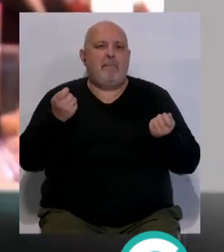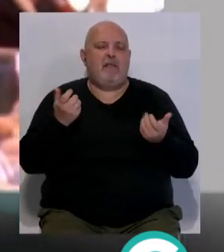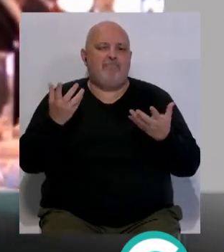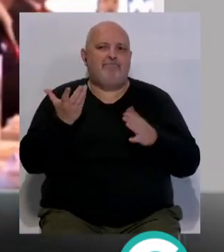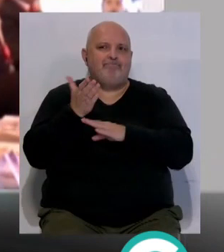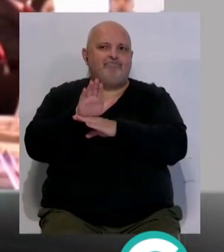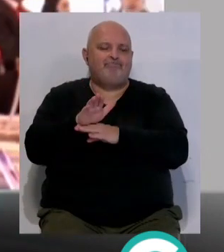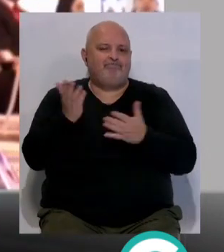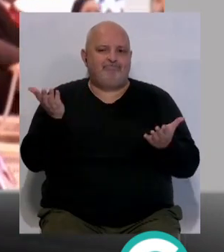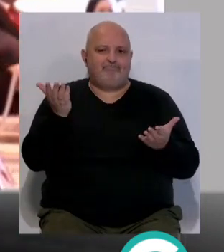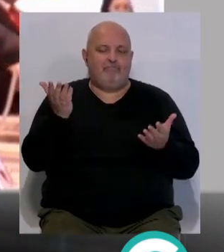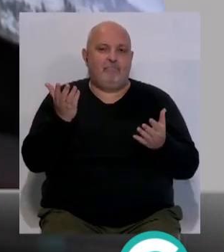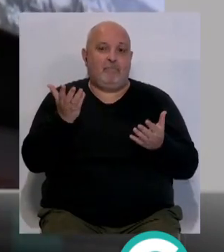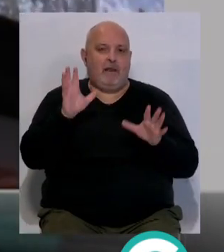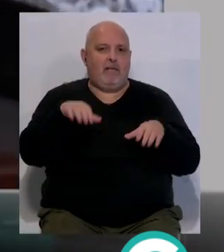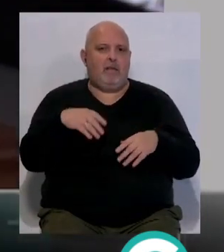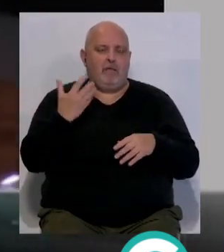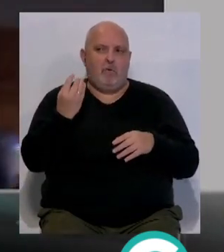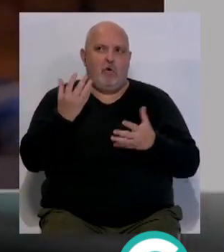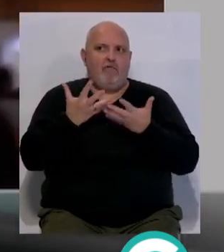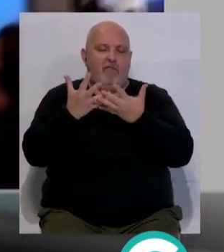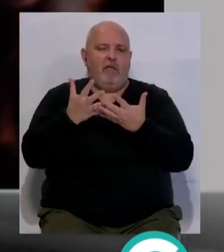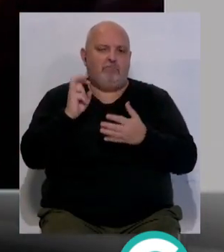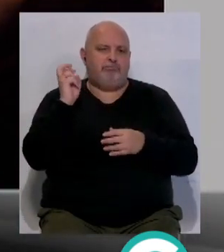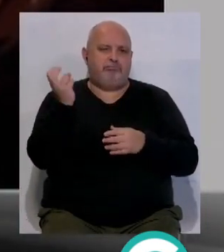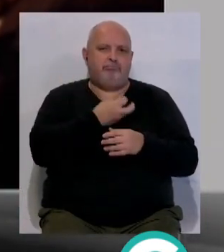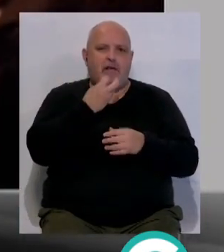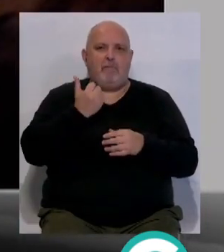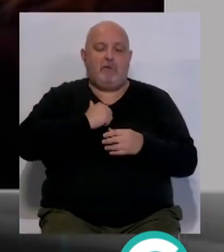presentará la cuestión es que Cadiz tiene mucho que ofrecer no debes aprovechar la oportunidad